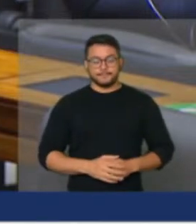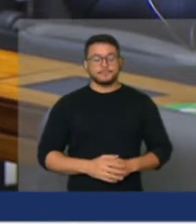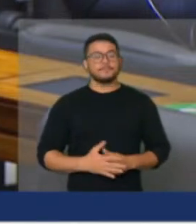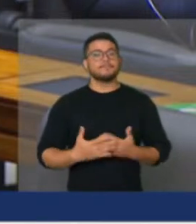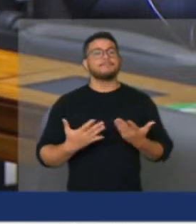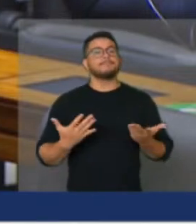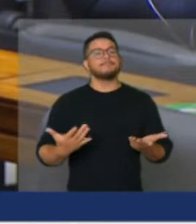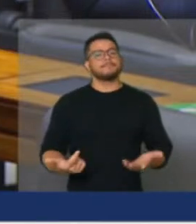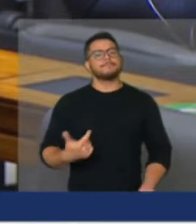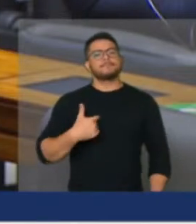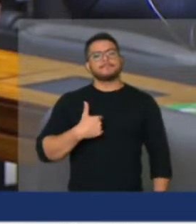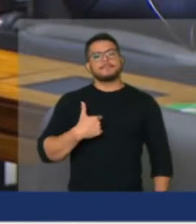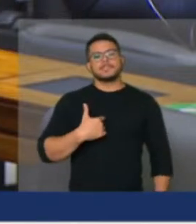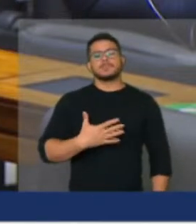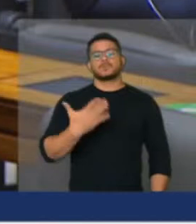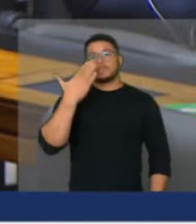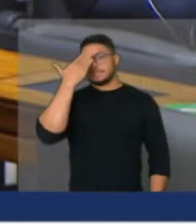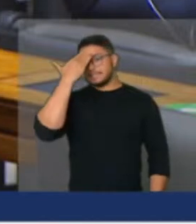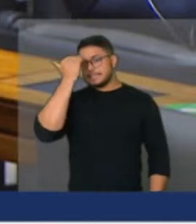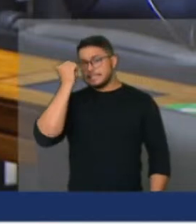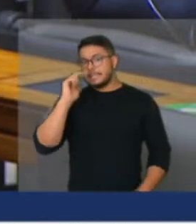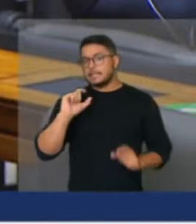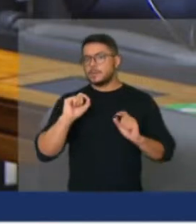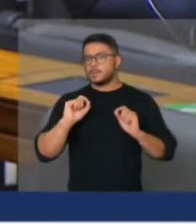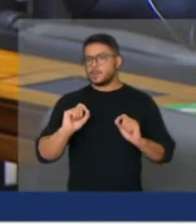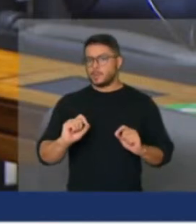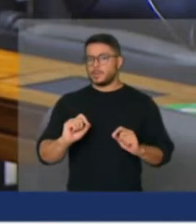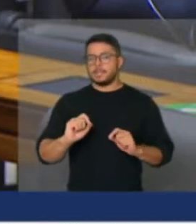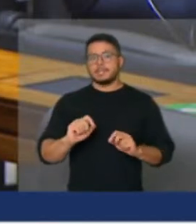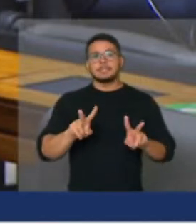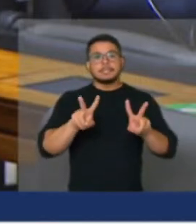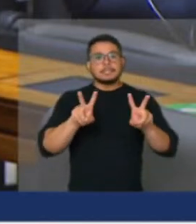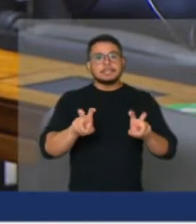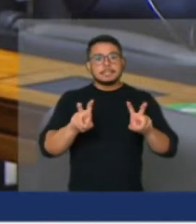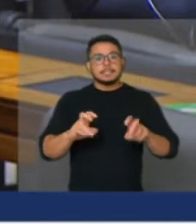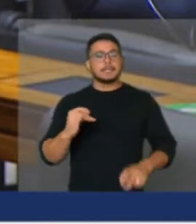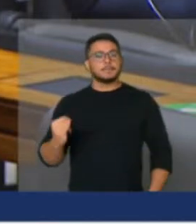COMO O ASSUNTO É IMPORTANTE, TODOS NÓS ESTAREMOS AQUI PRESENTES NA DATA EM QUE ISSO